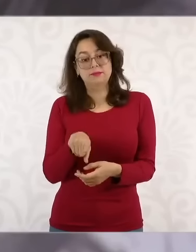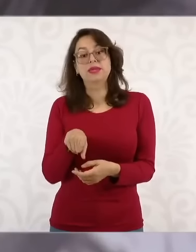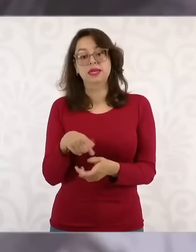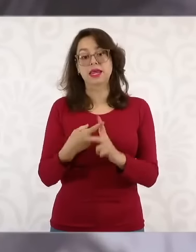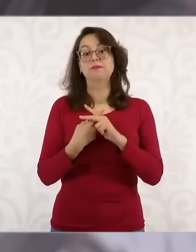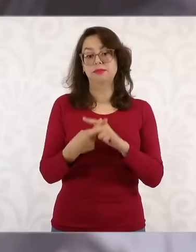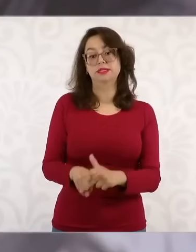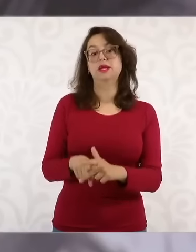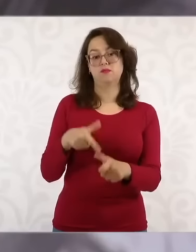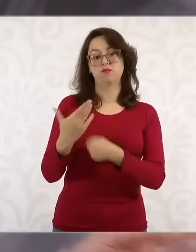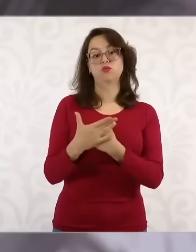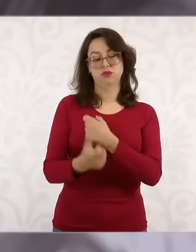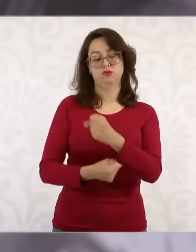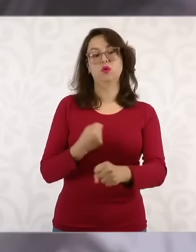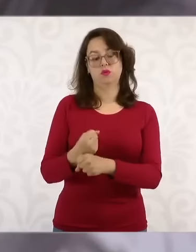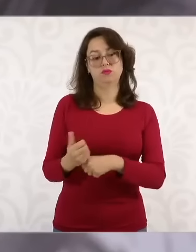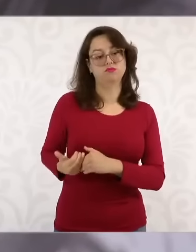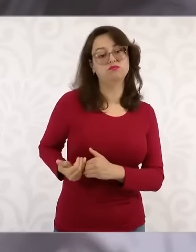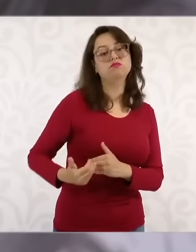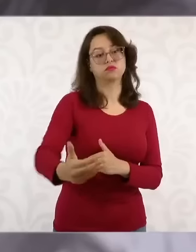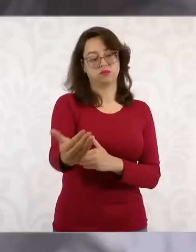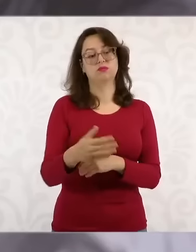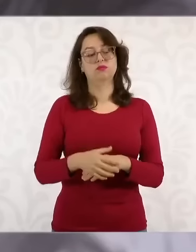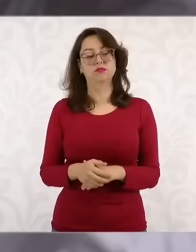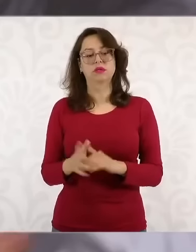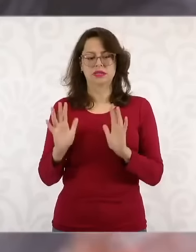de la Comisión Federal de Electricidad, que la directora ha presentado en varias ocasiones,